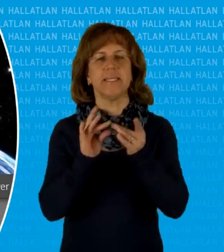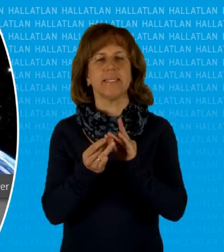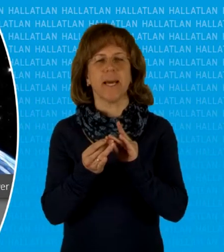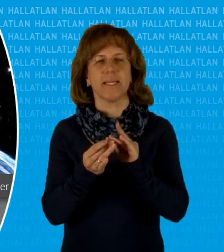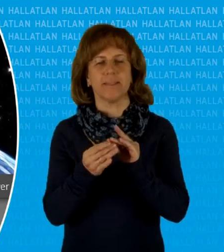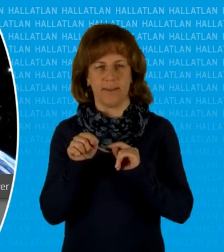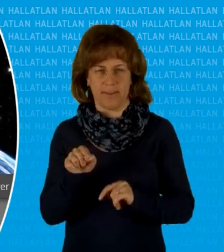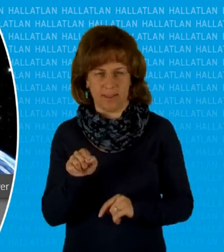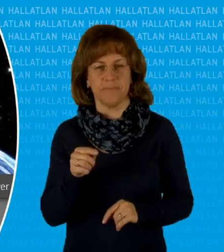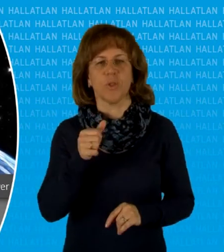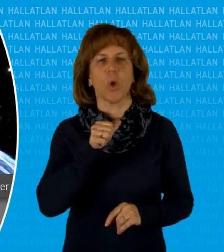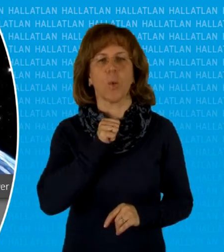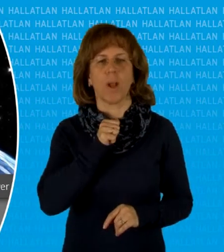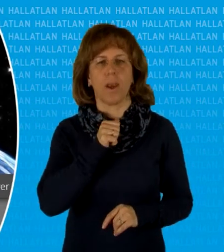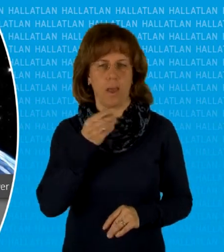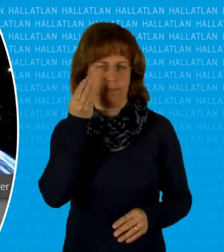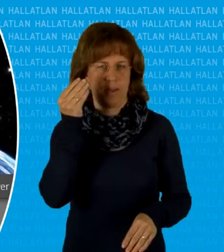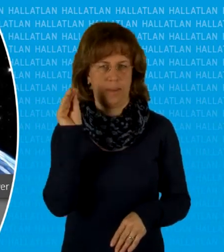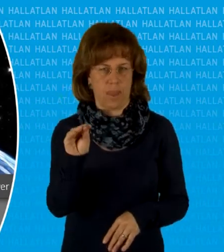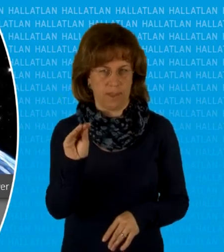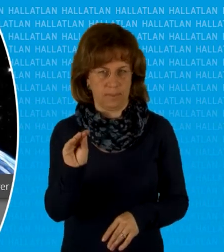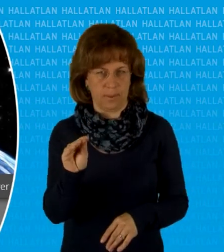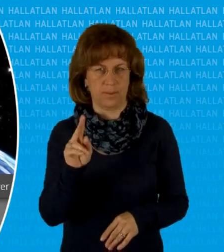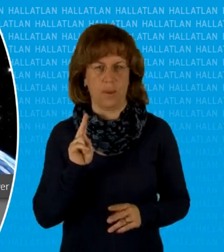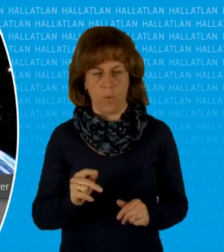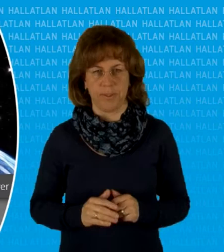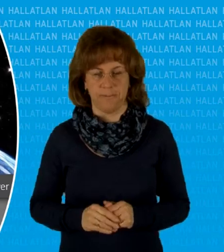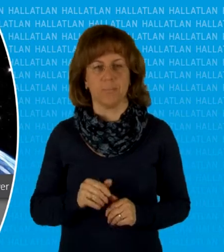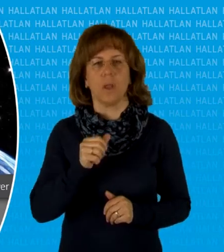A Google bejelentette, hogy